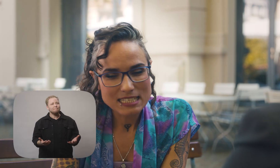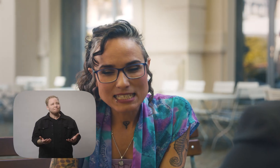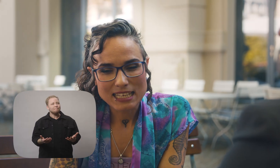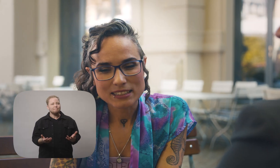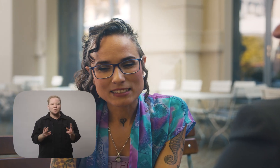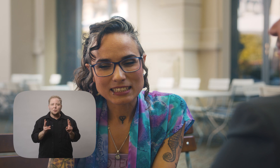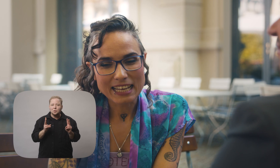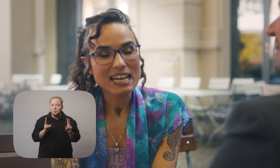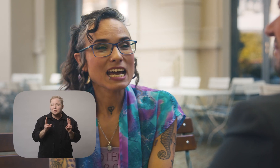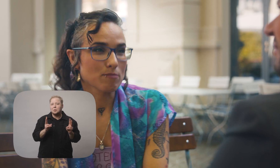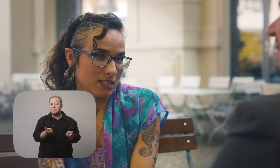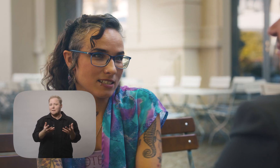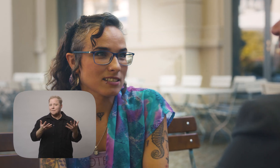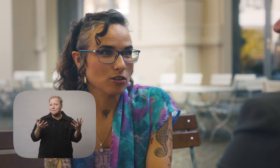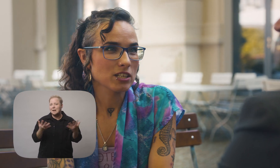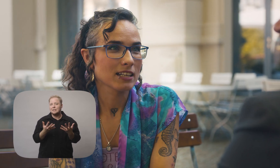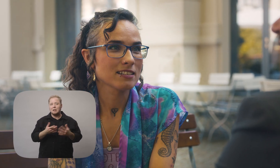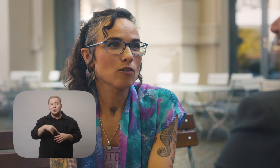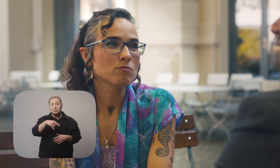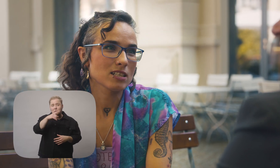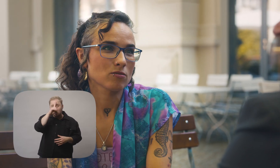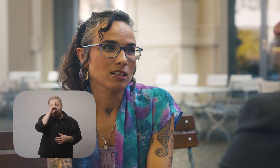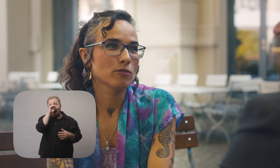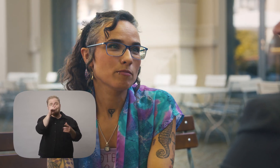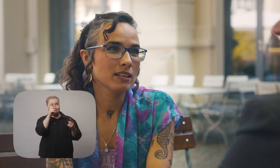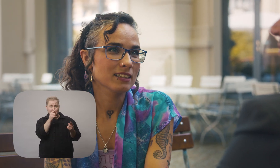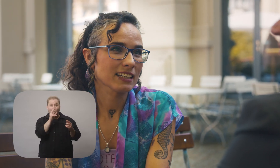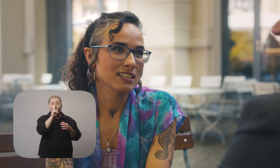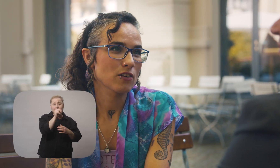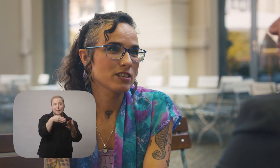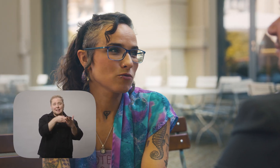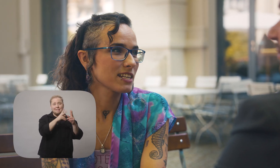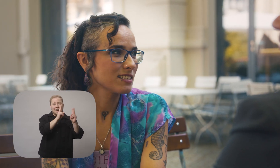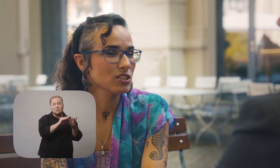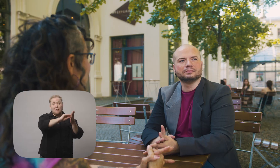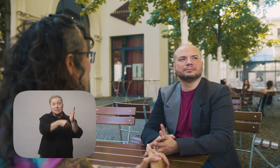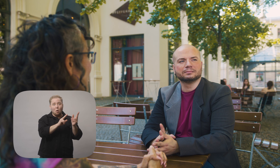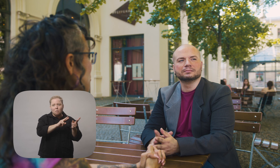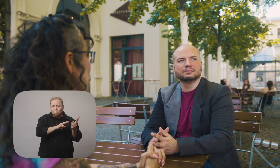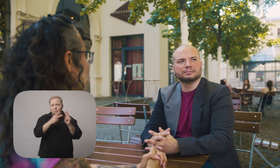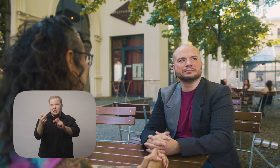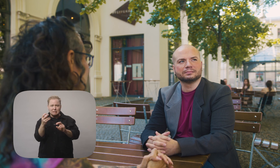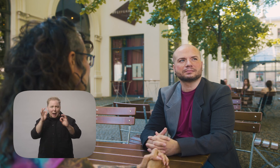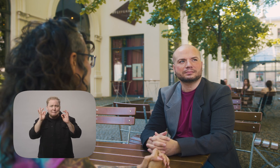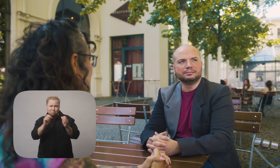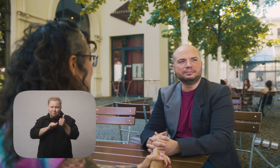Es ist ja kein Geheimnis, dass Deutschland in der Umsetzung der UN-Behindertenrechtskonvention jetzt nicht gerade der absolute Überflieger ist.